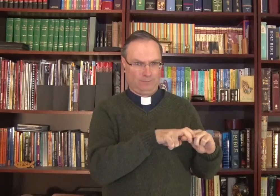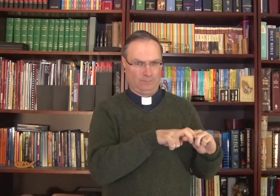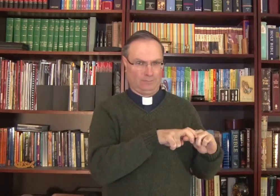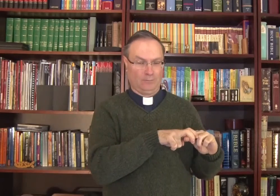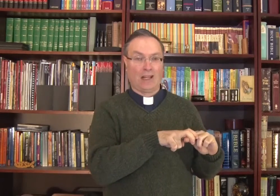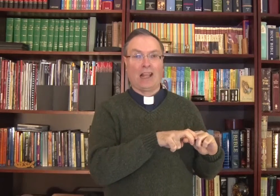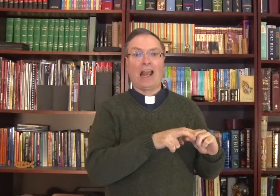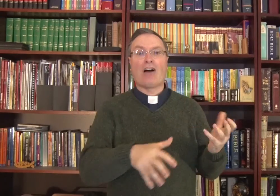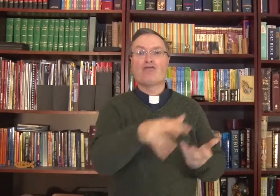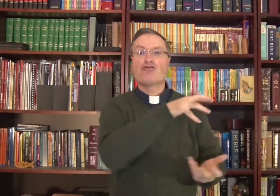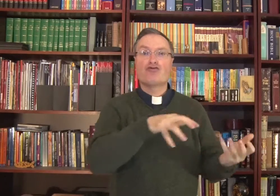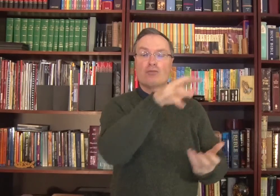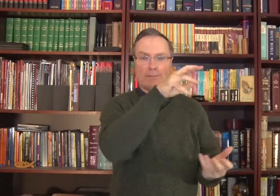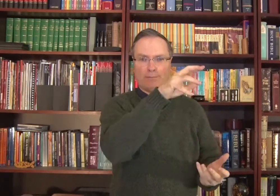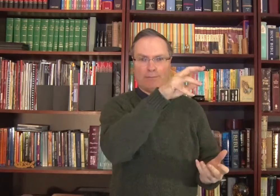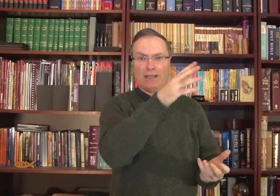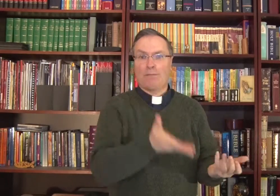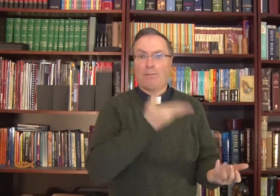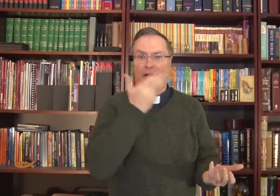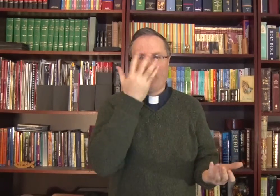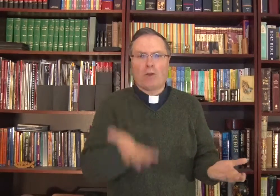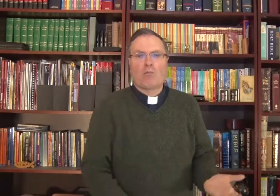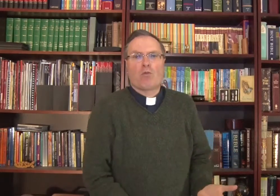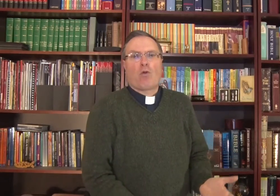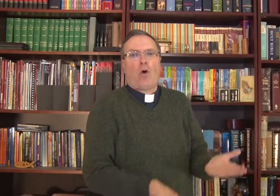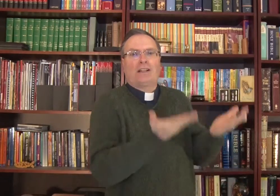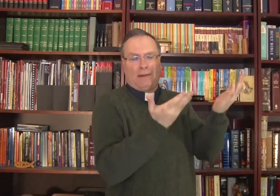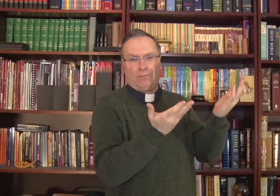La fumée des parfums monta